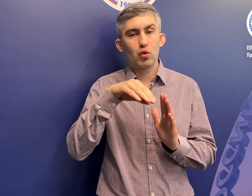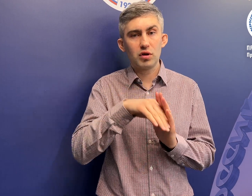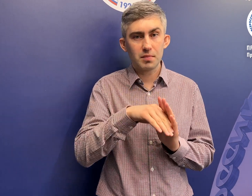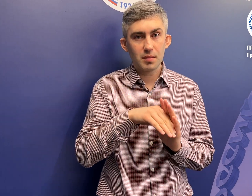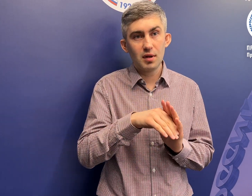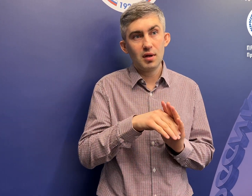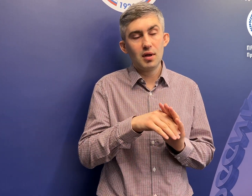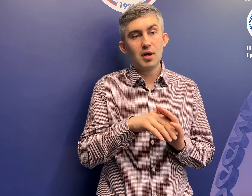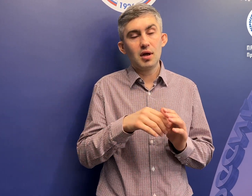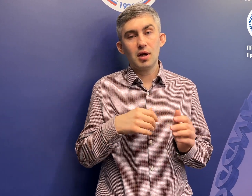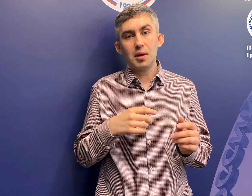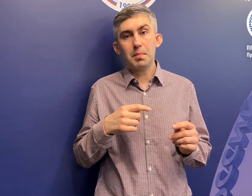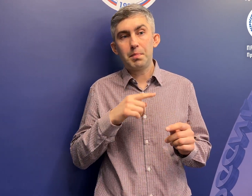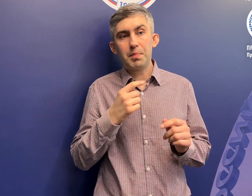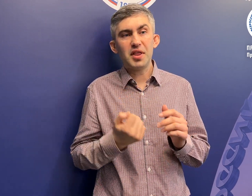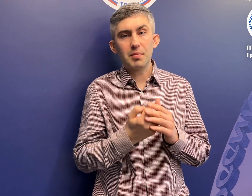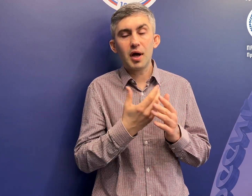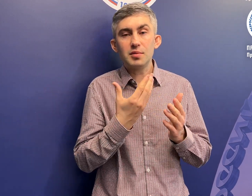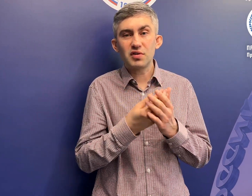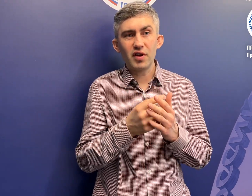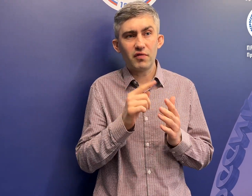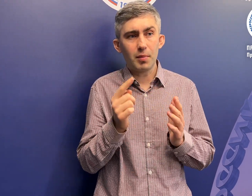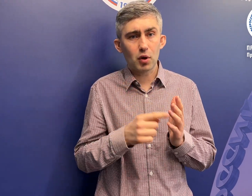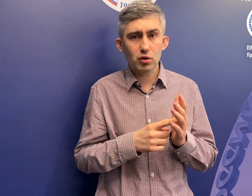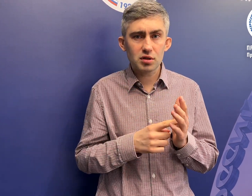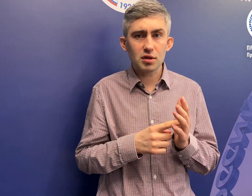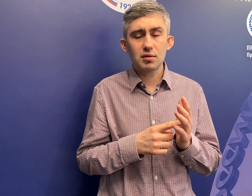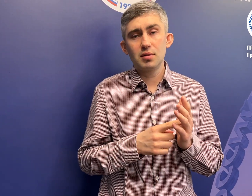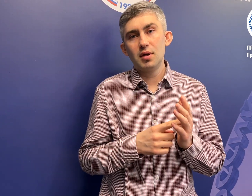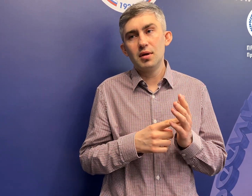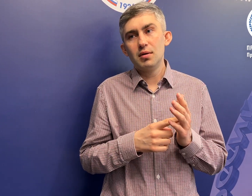в которые мы входим, там поднимаем свои вопросы.